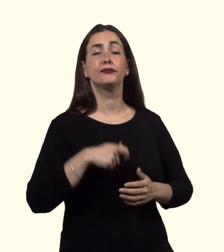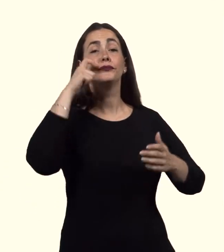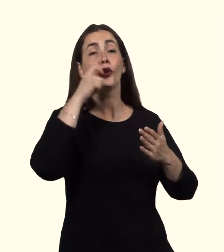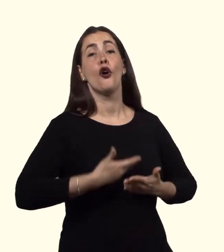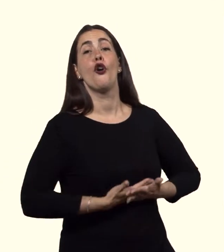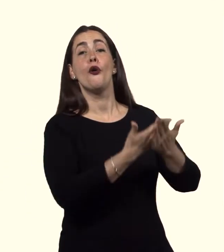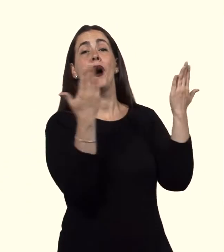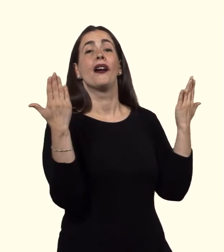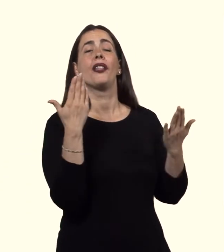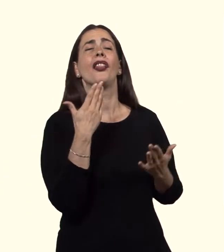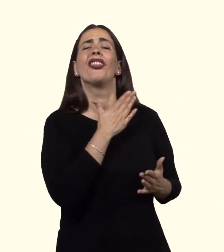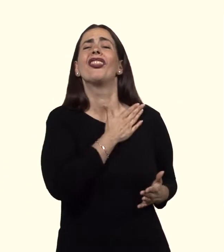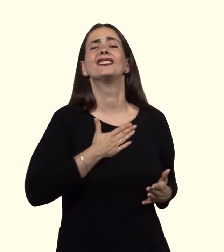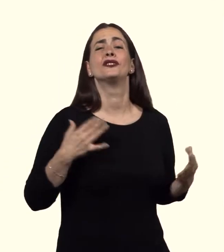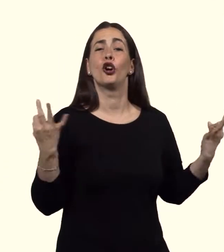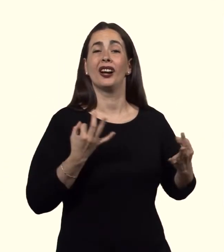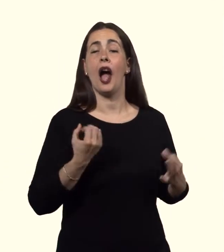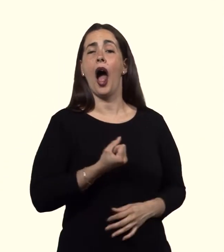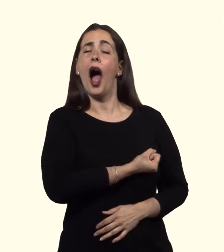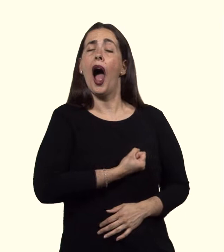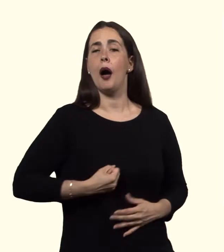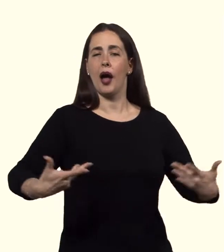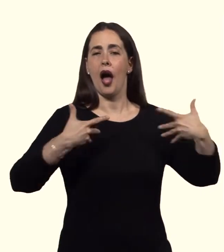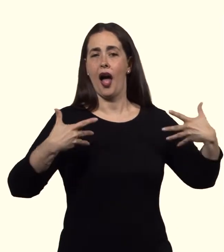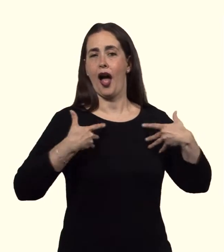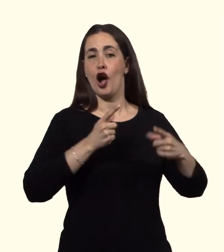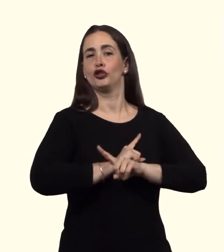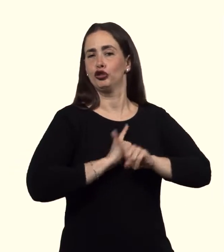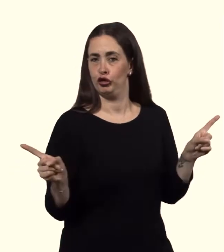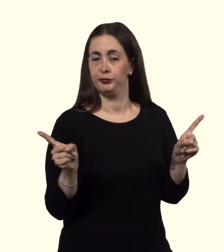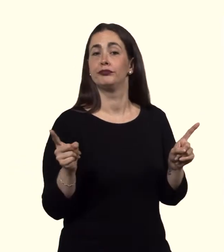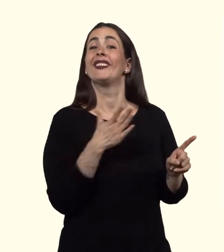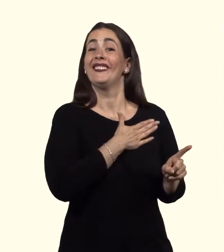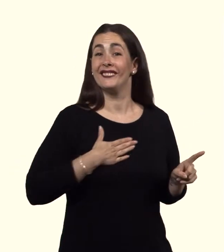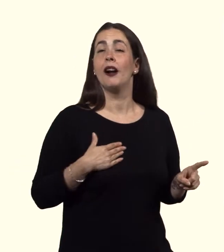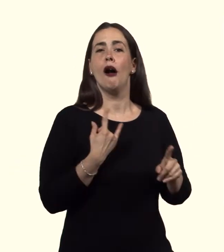L’anhel de la humanitat de no passar gana ha produït un sistema per tenir sempre menjar a l’abast.